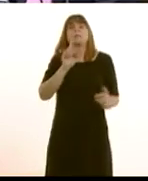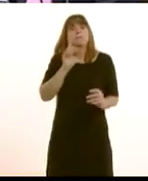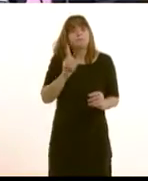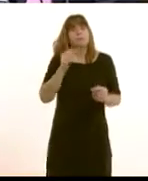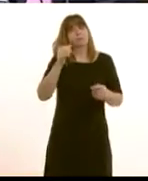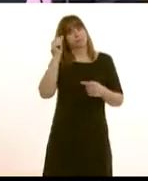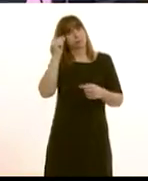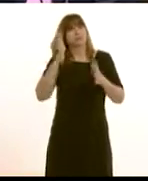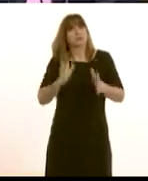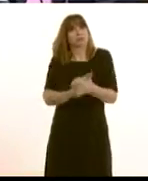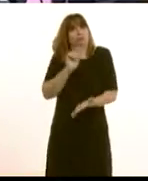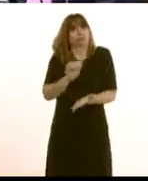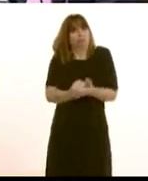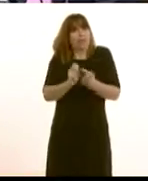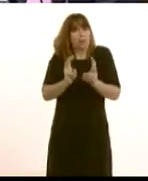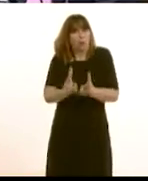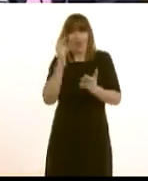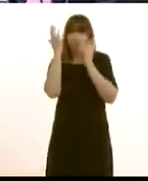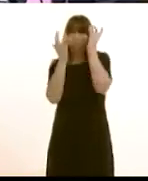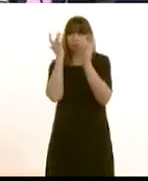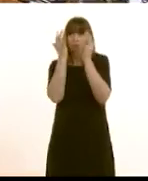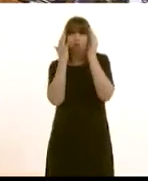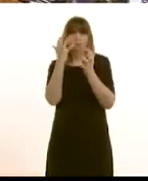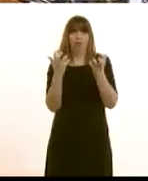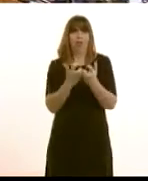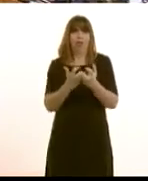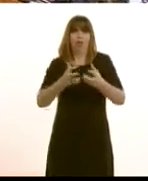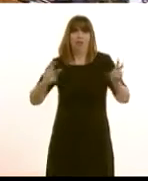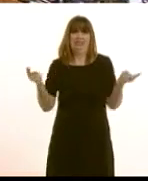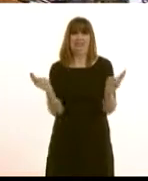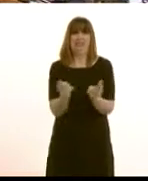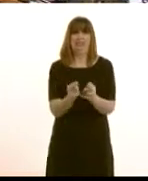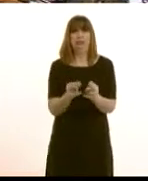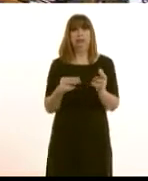ddelio gydag e. Simon Thomas: Byddwch chiín gwybod oích